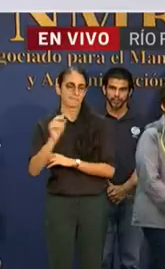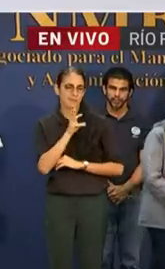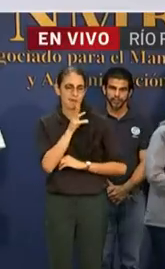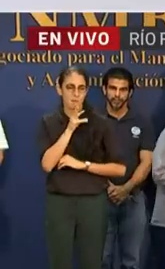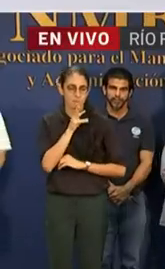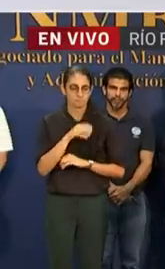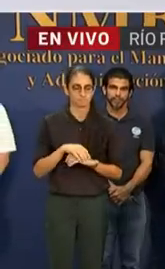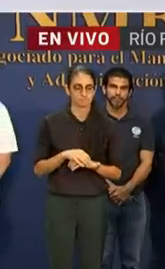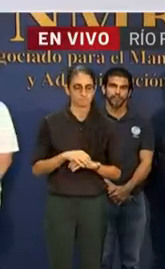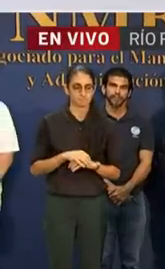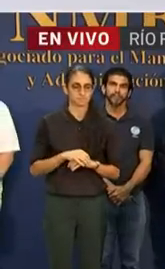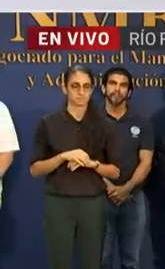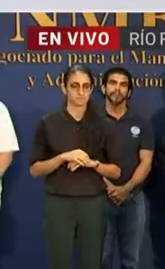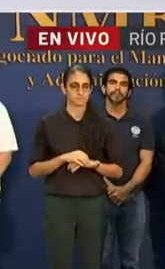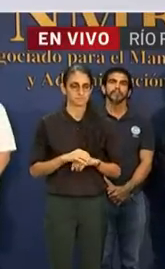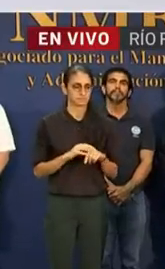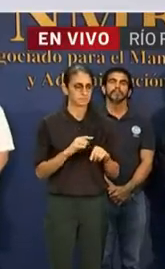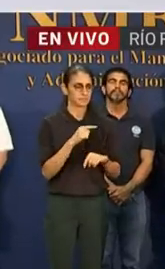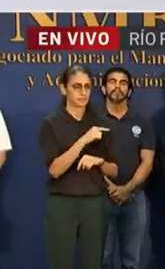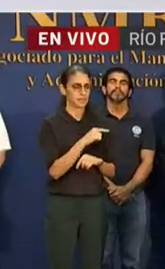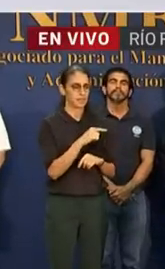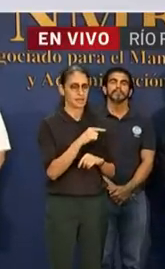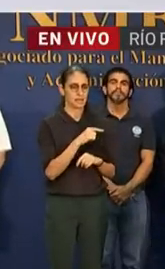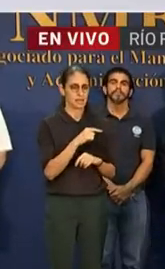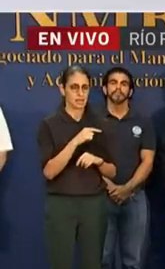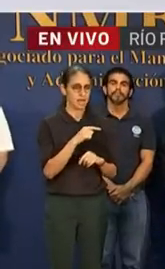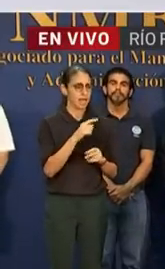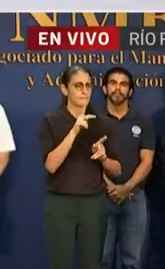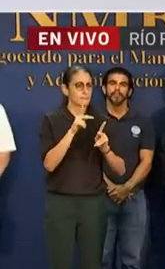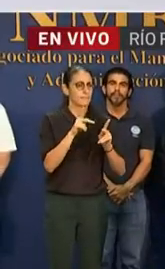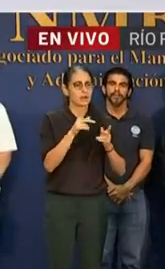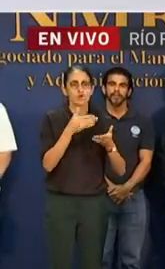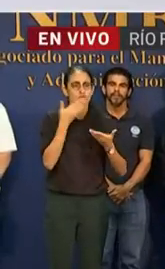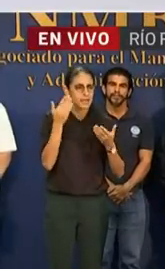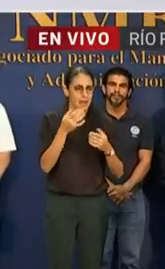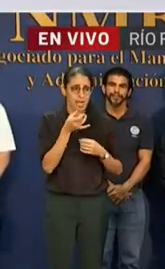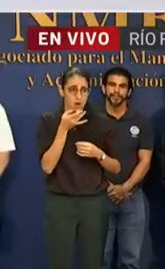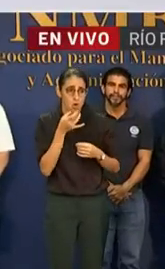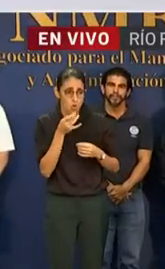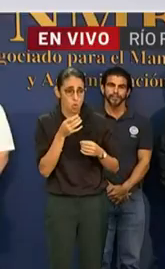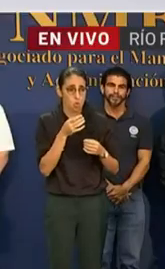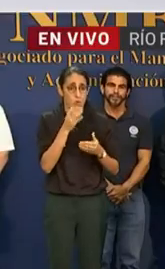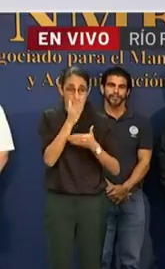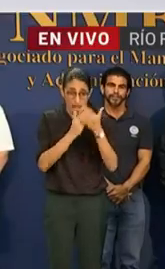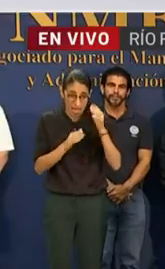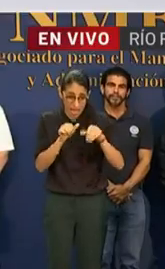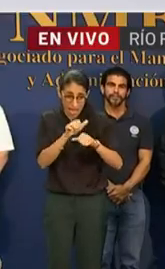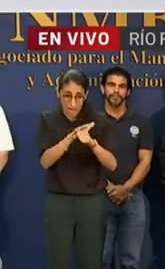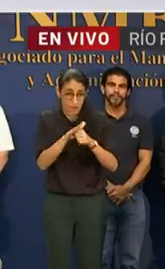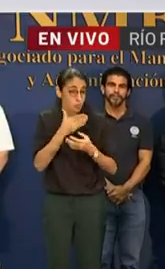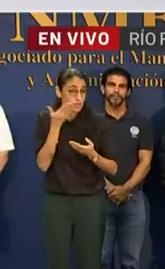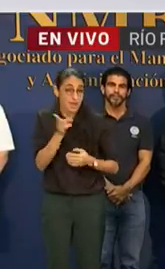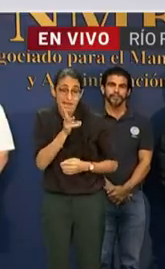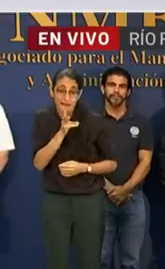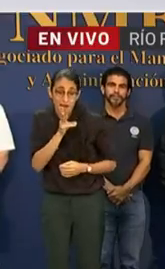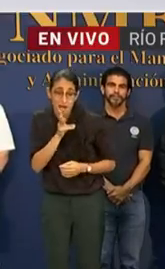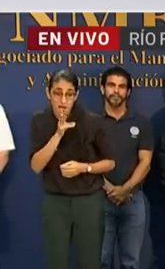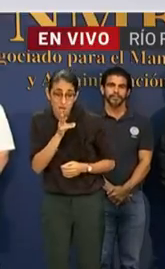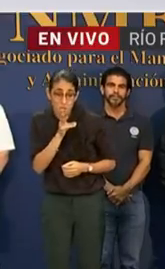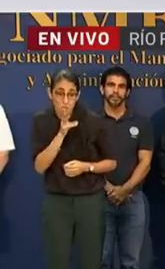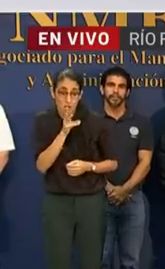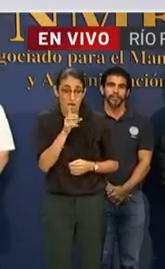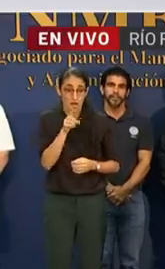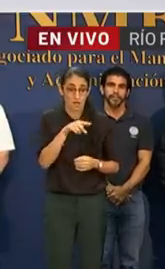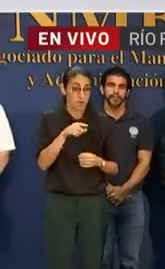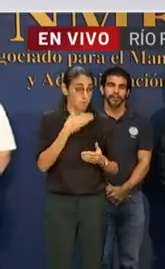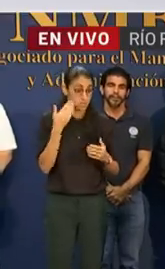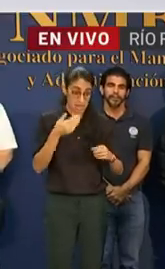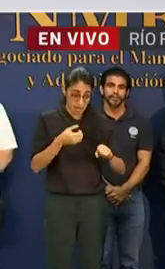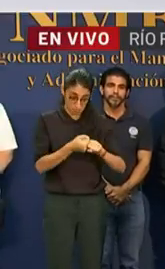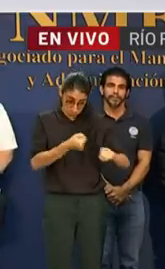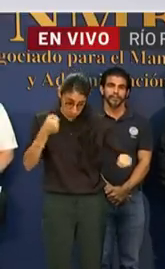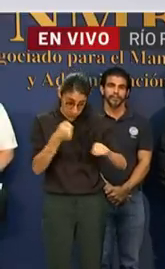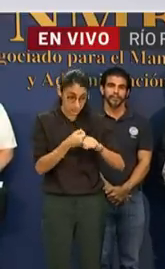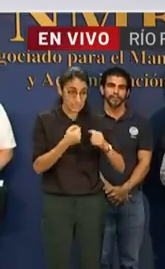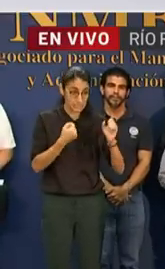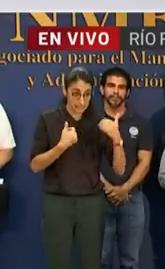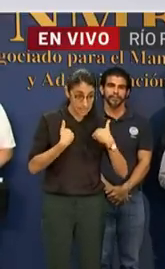PERO MANTENDREMOS EL SISTEMA EN